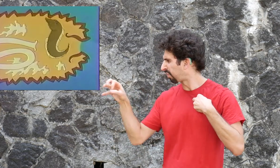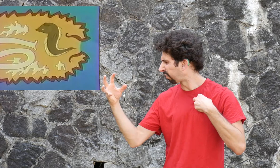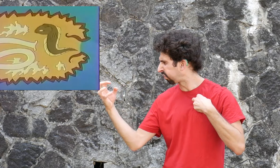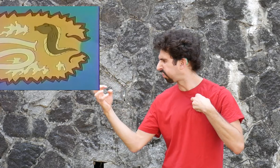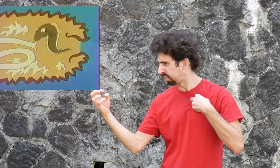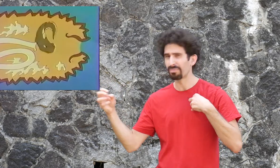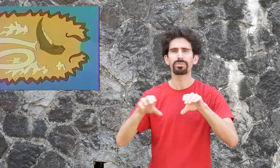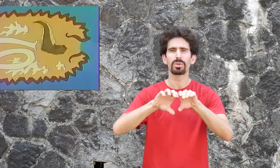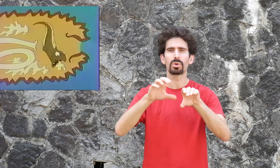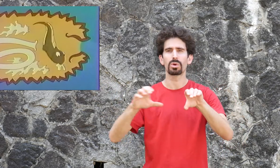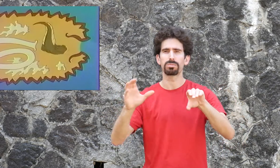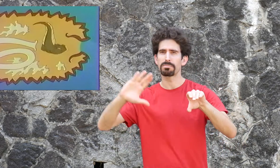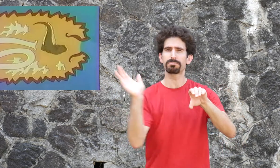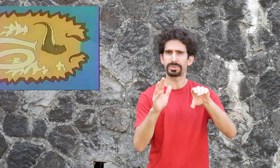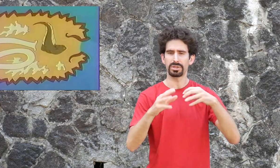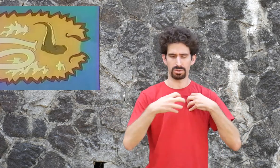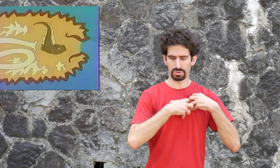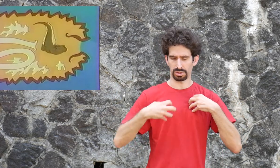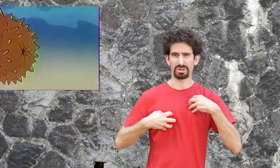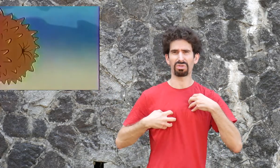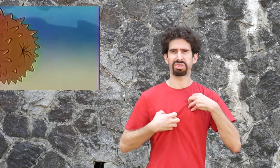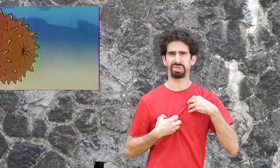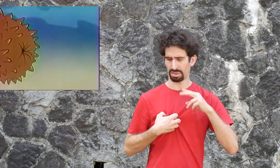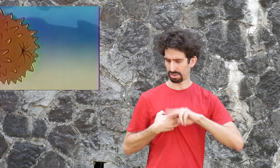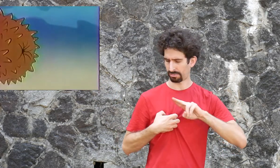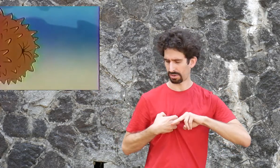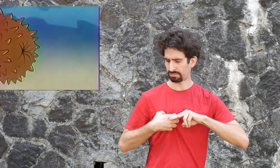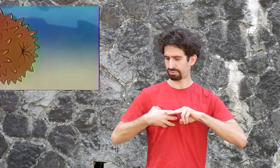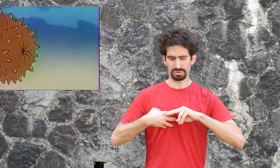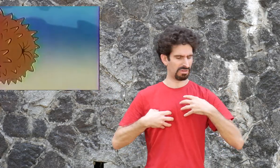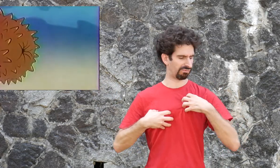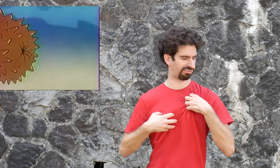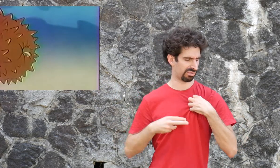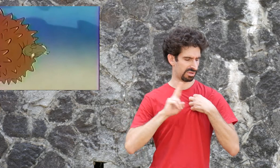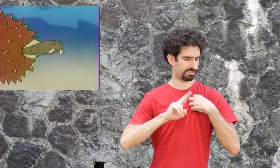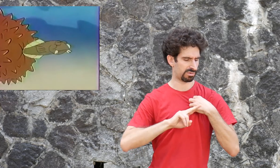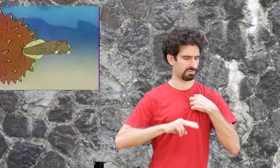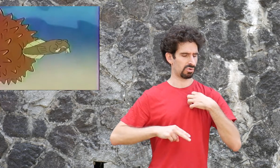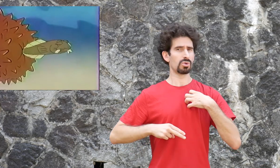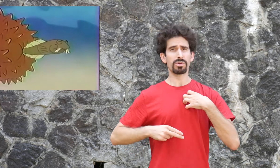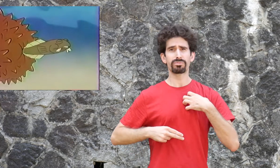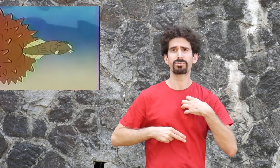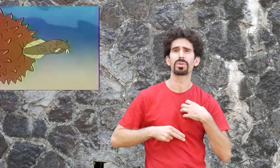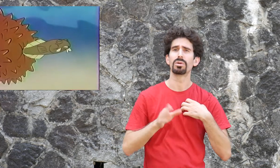Comme l'holothurie a pour particularité de regénérer ses organes,